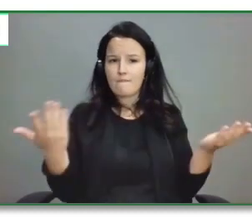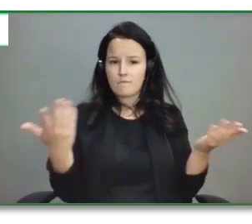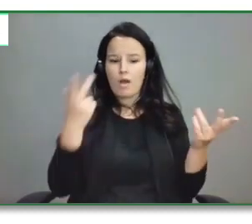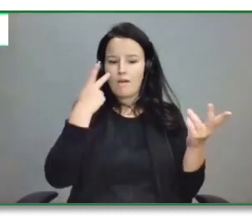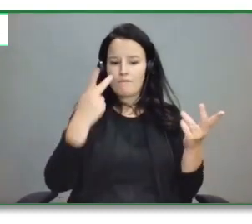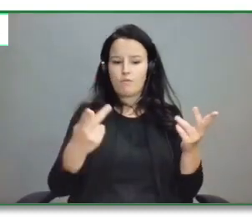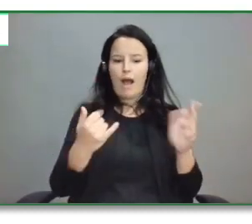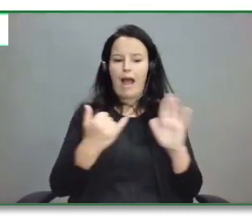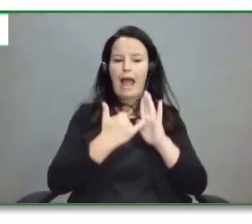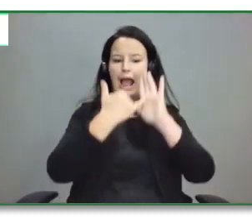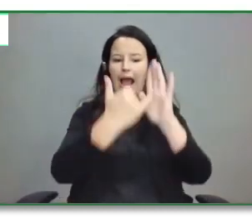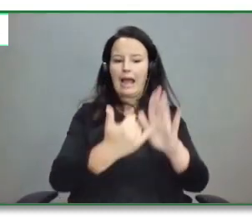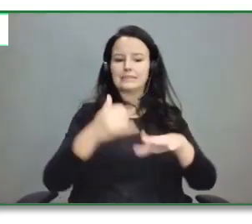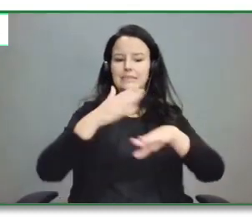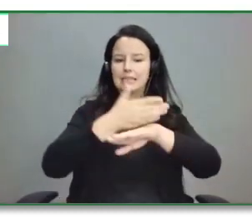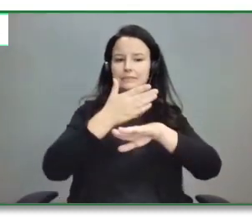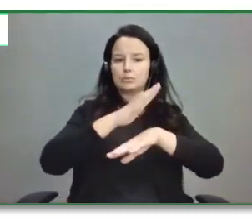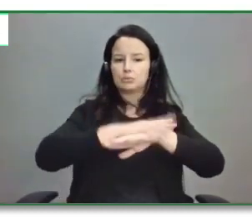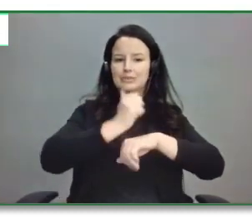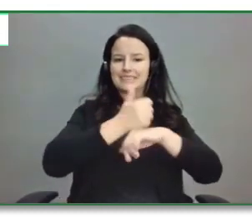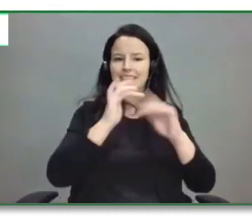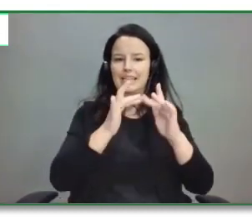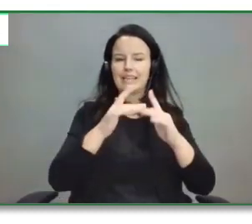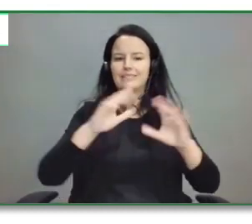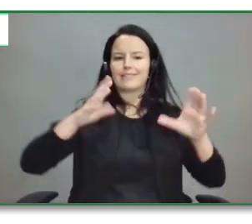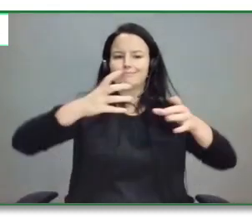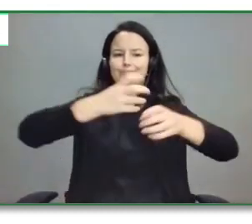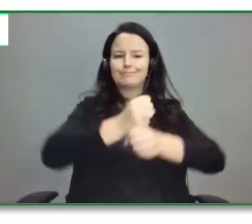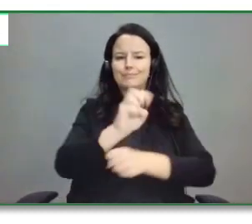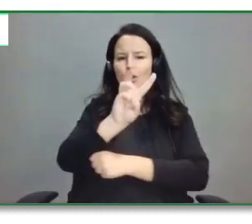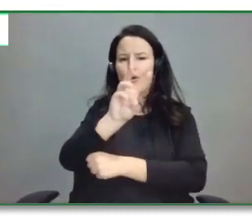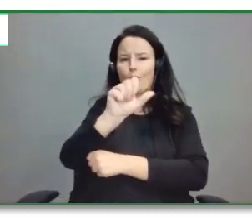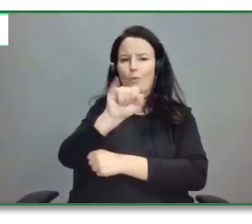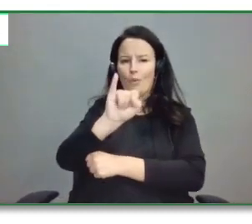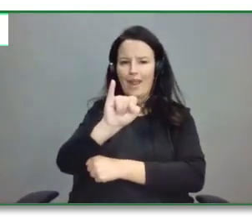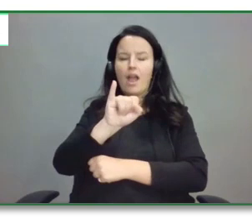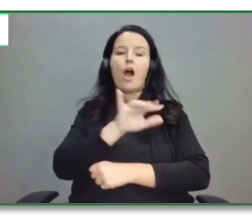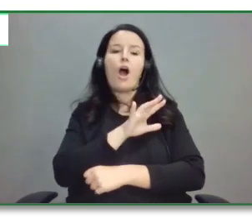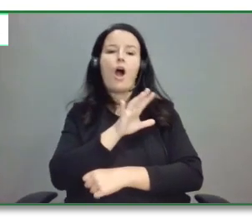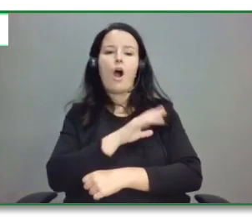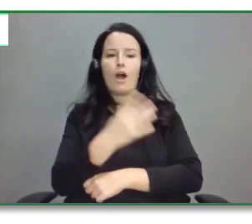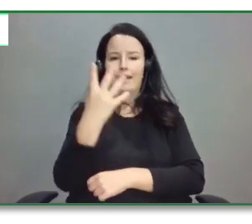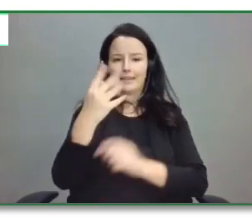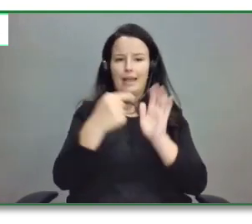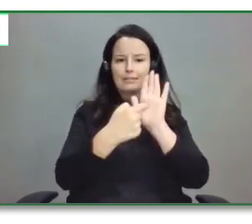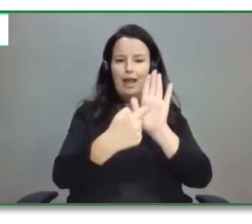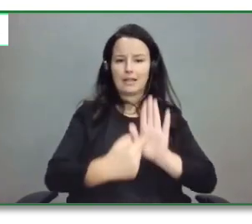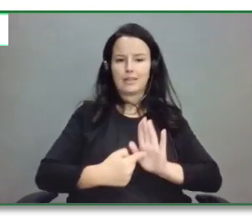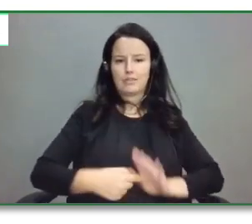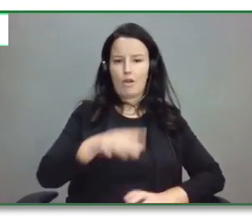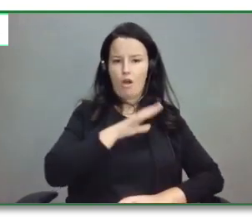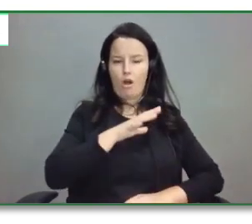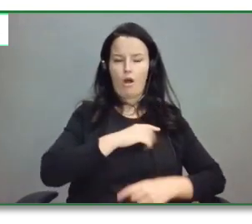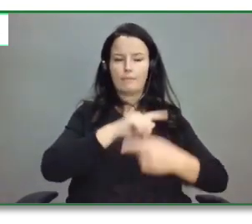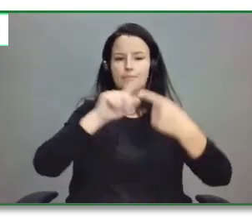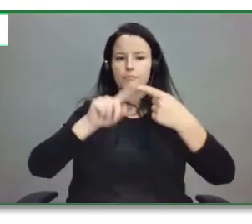l'accessibilité des sites Web et les composés de 4 indicateurs première